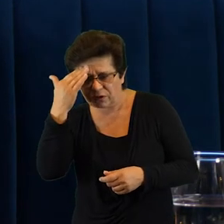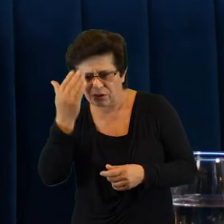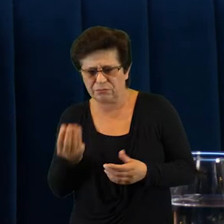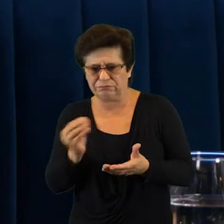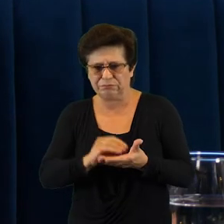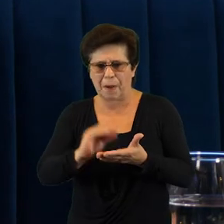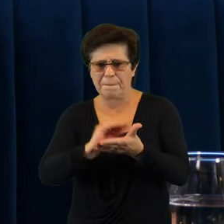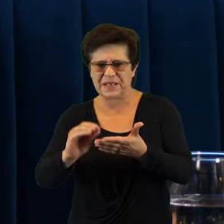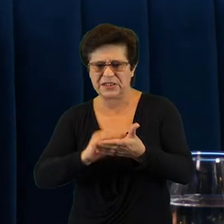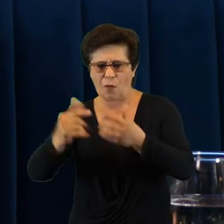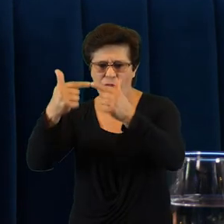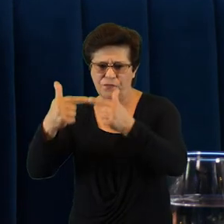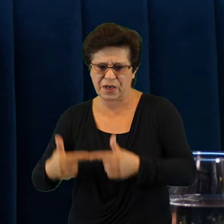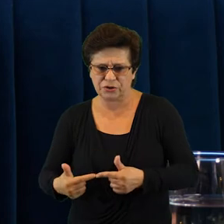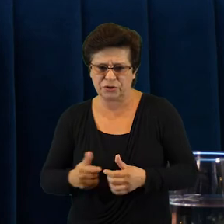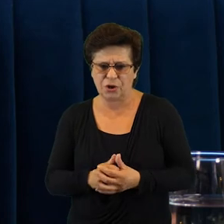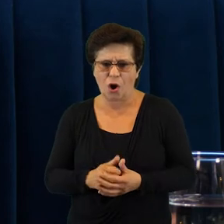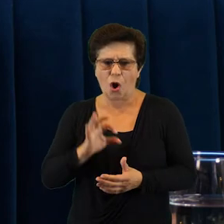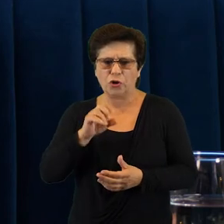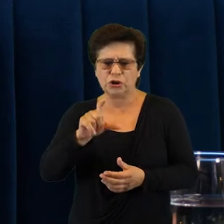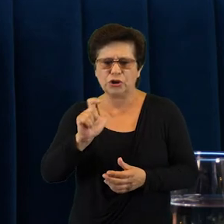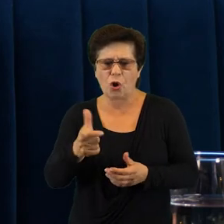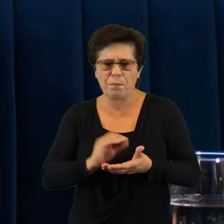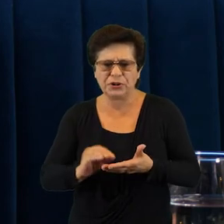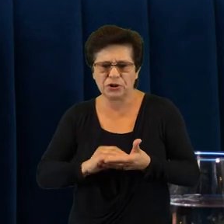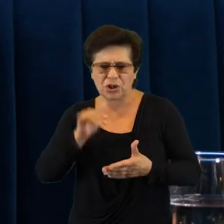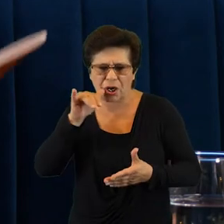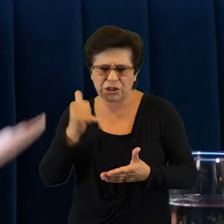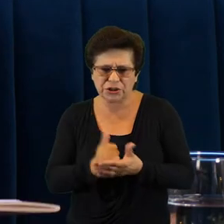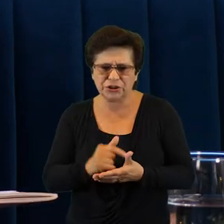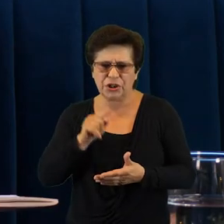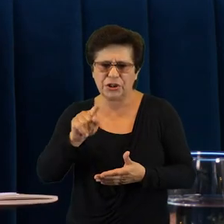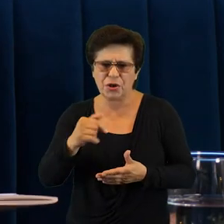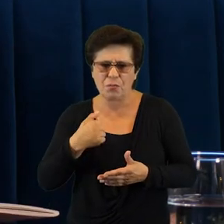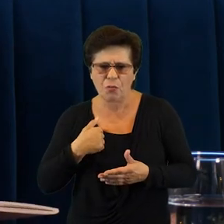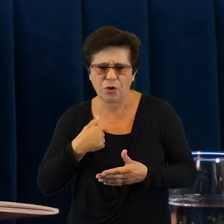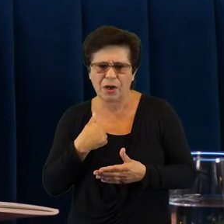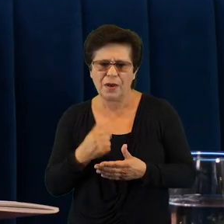"O ty, co piszesz listy, O ty, co dajesz wstawki, O ty mój przełożony - z jednej do drugiej nogawki".